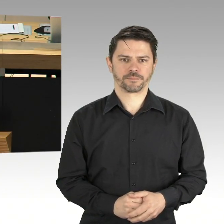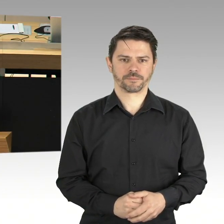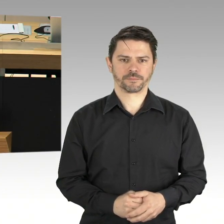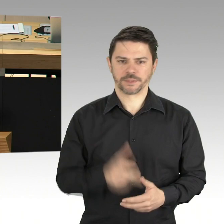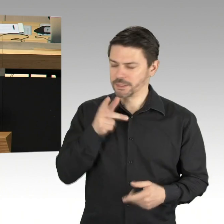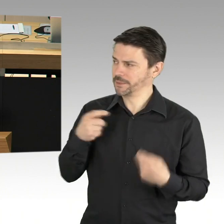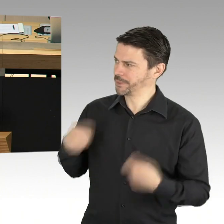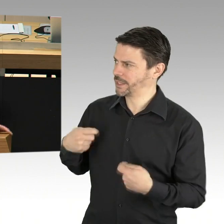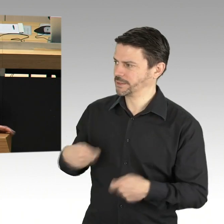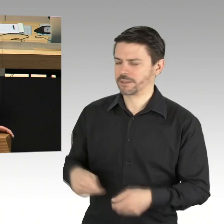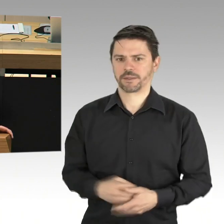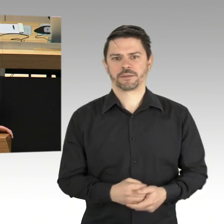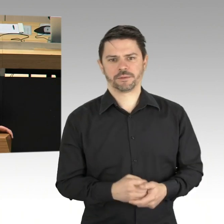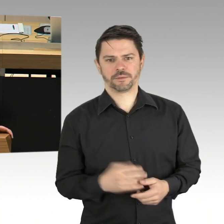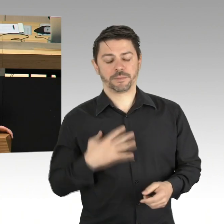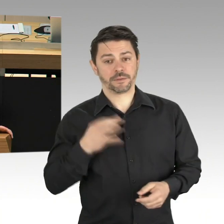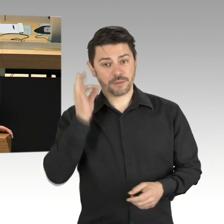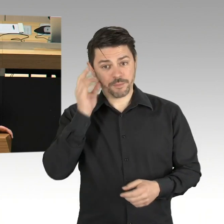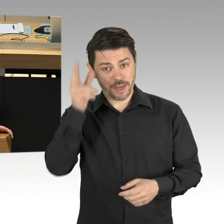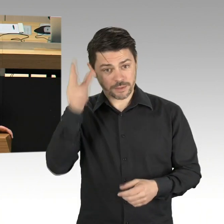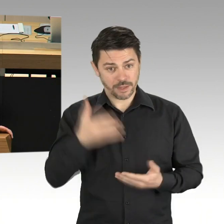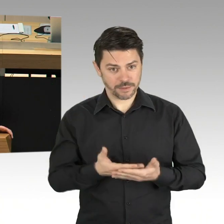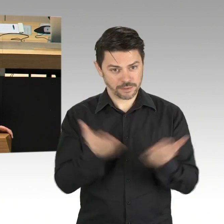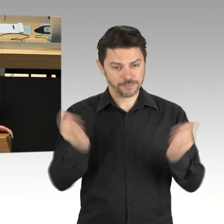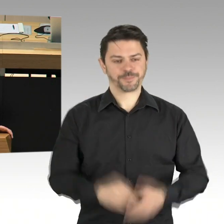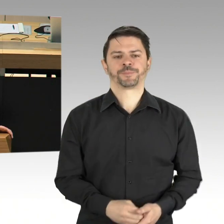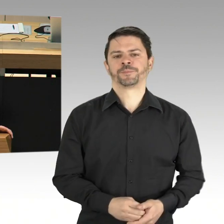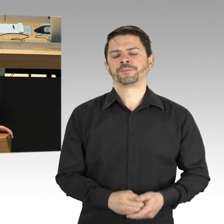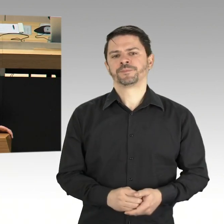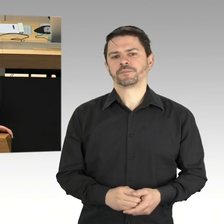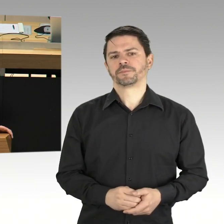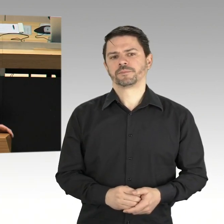seit 2012 um fast 50 Prozent gestiegen sind,